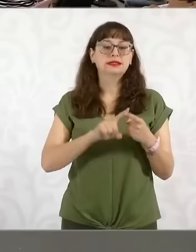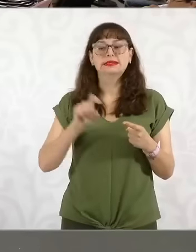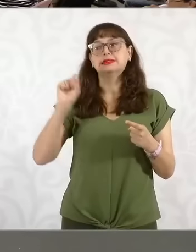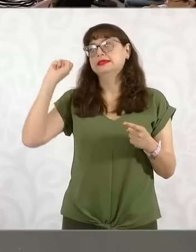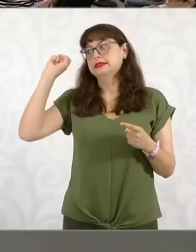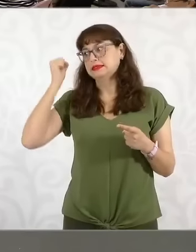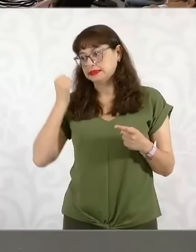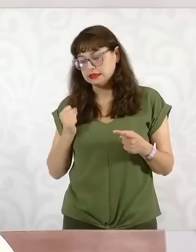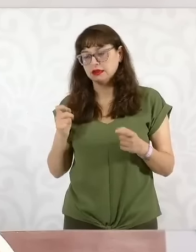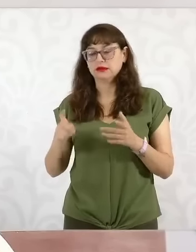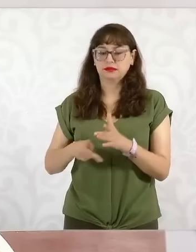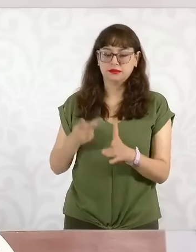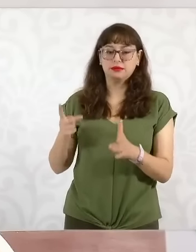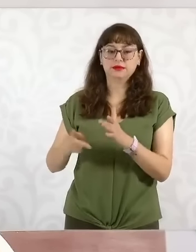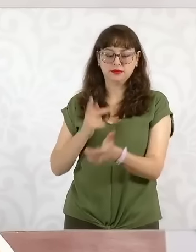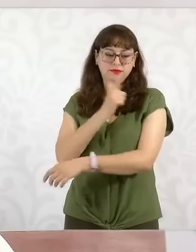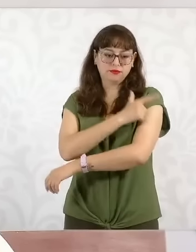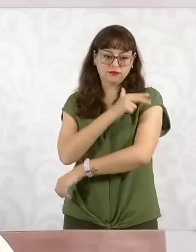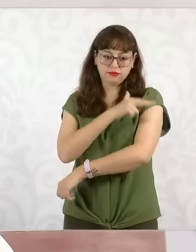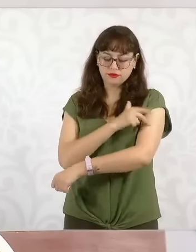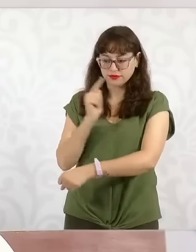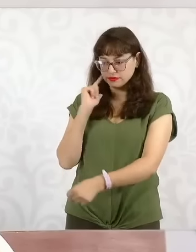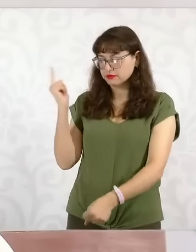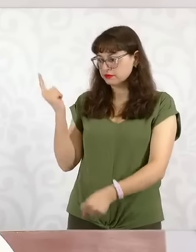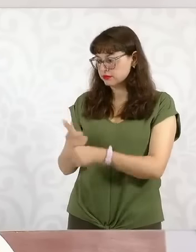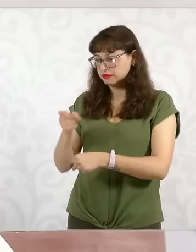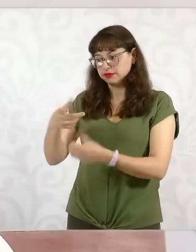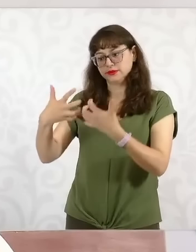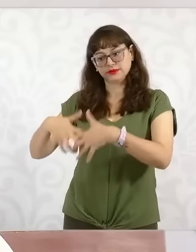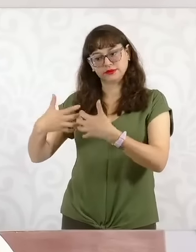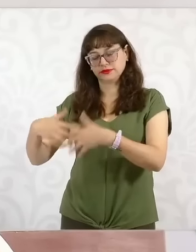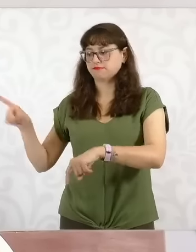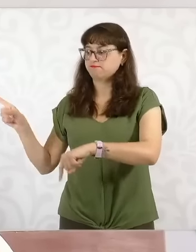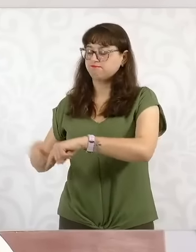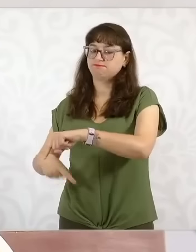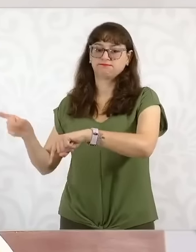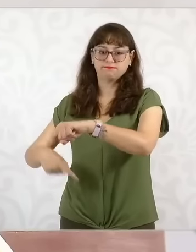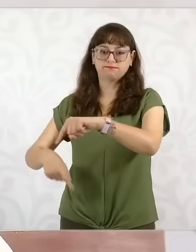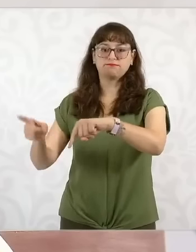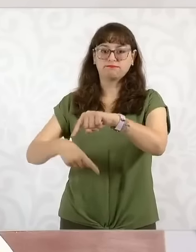el gobierno del estado ha retirado una cantidad importante de máquinas tragamonedas. También la